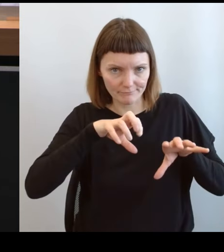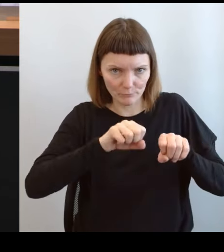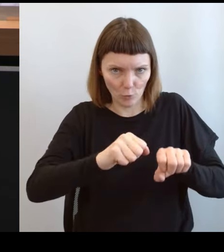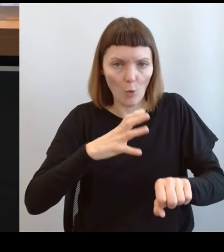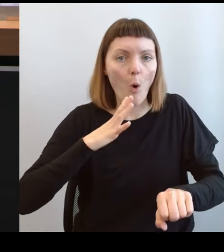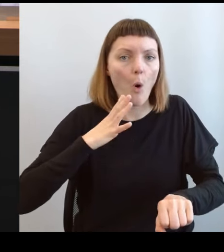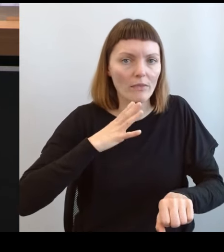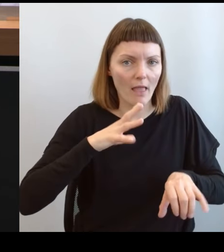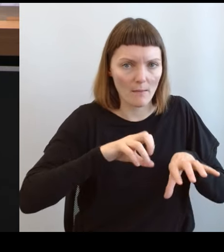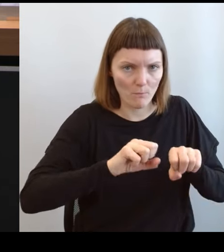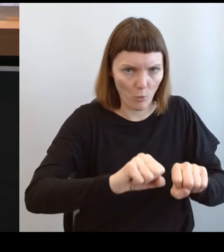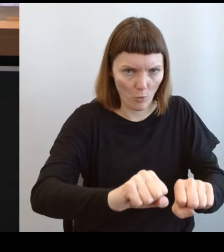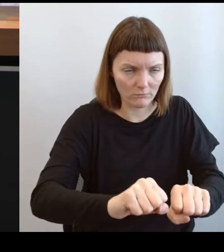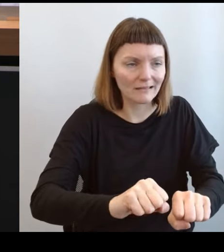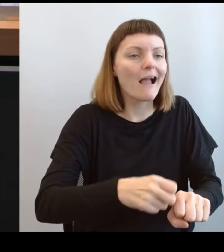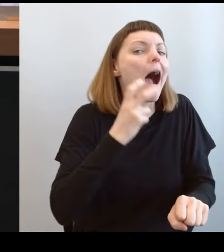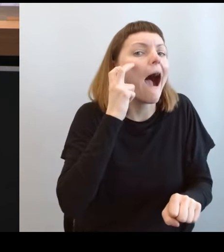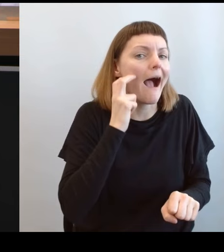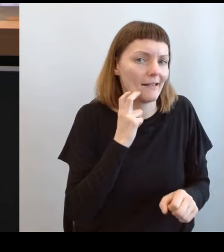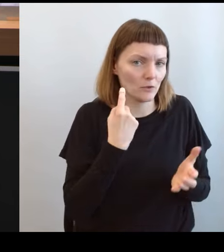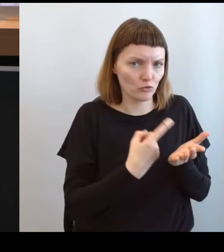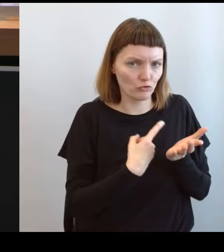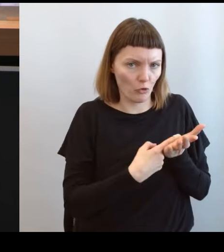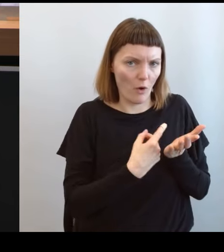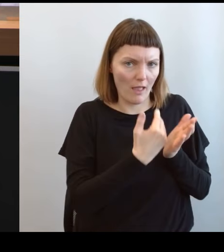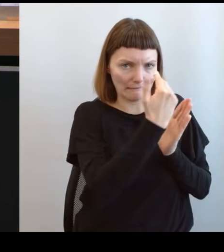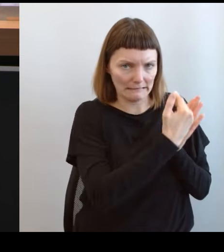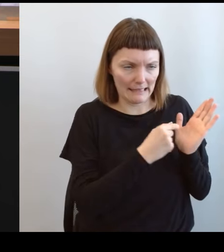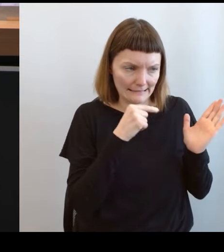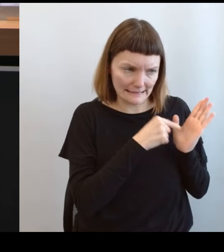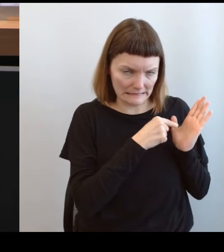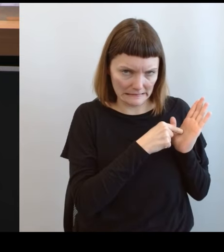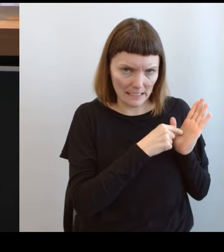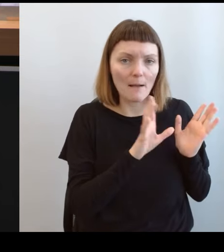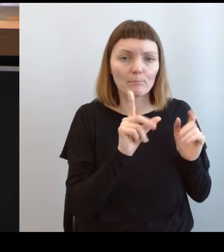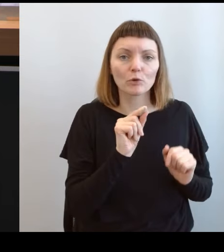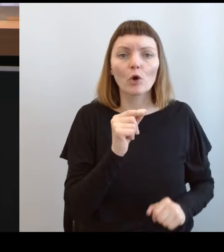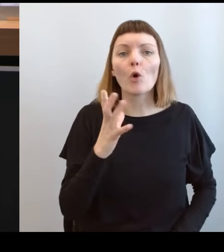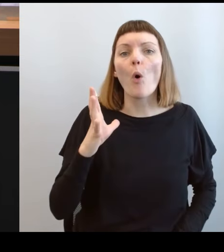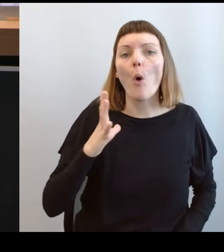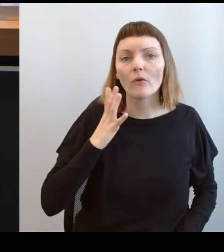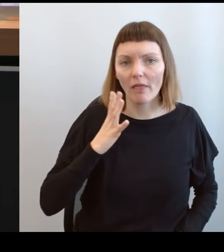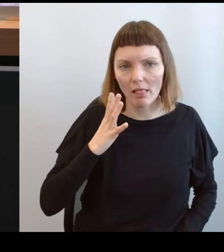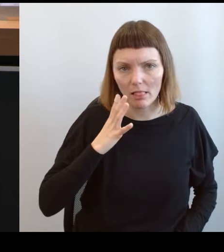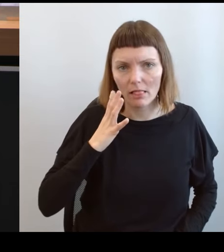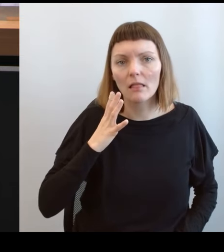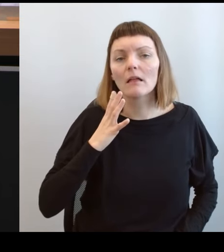Das heißt, auch die Hotels sind hier in ihrem Geschäft, gerade was Buchungen von großen Kongressen und Veranstaltungen anbetrifft,